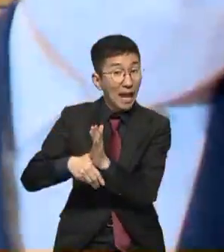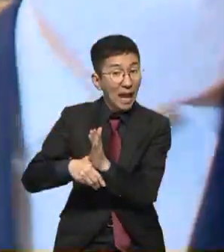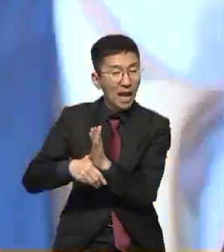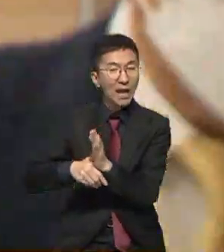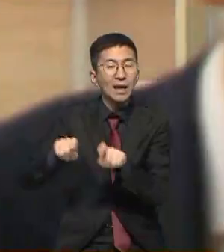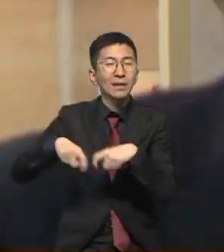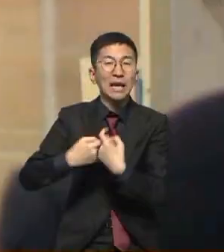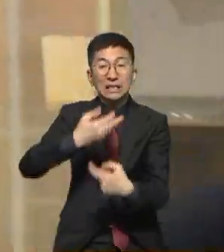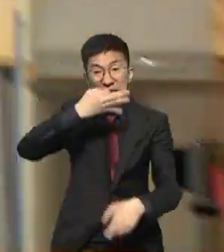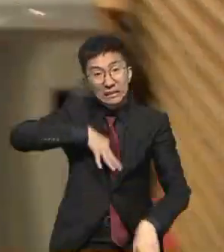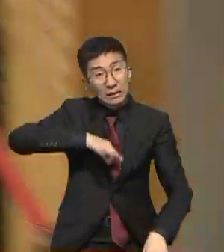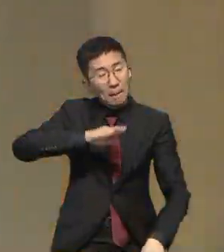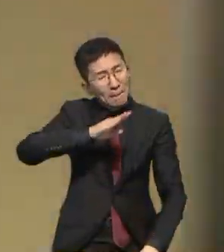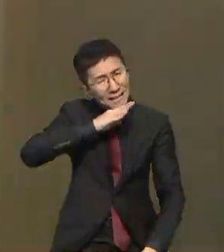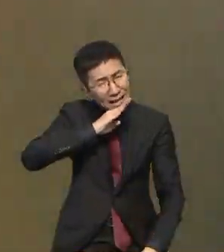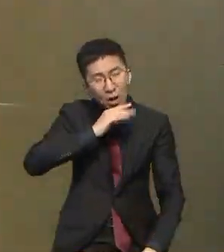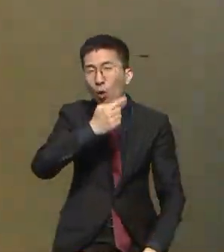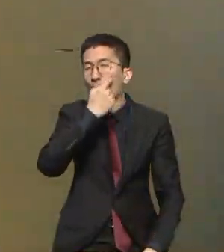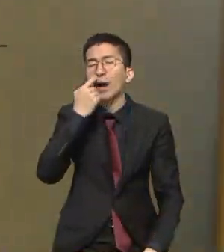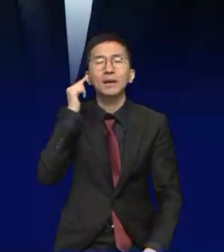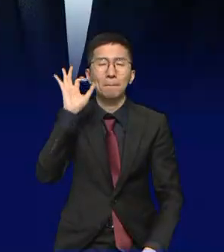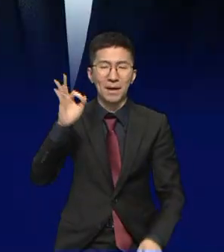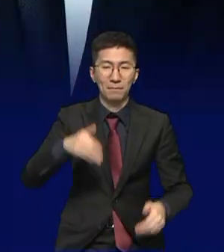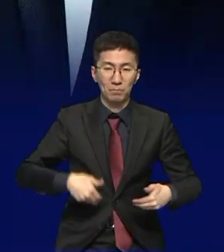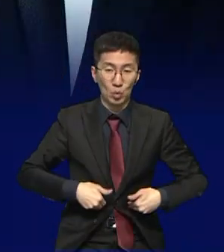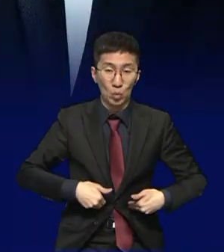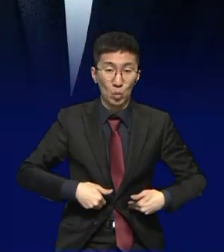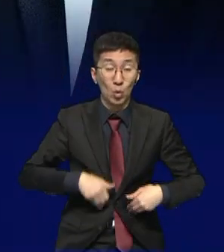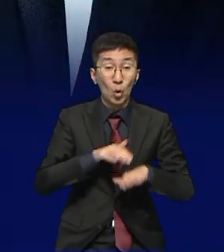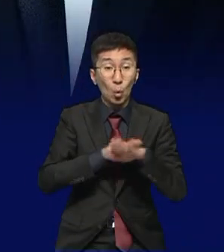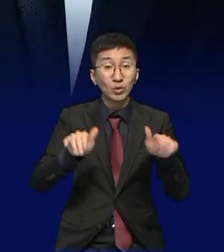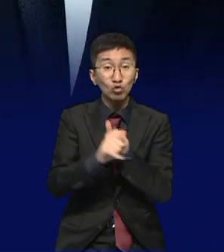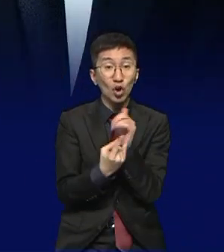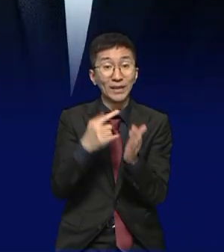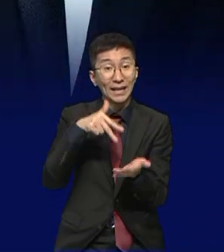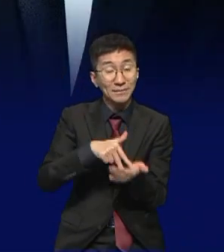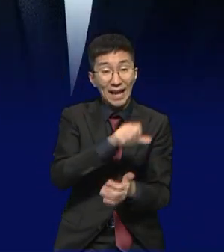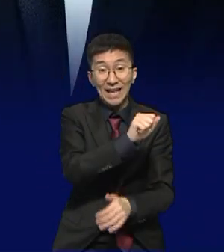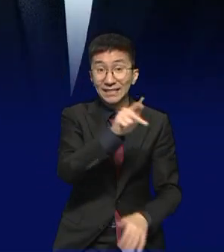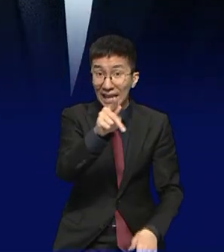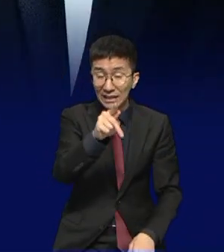봤느냐가 쟁점이었습니다. 공정거래위원회는 SK가 남은 지분의